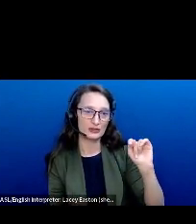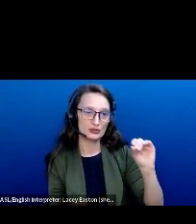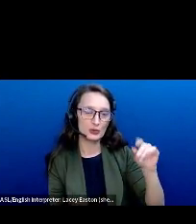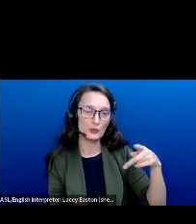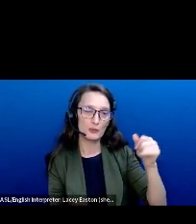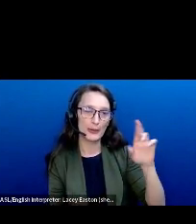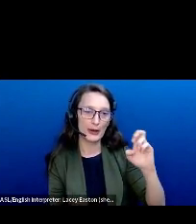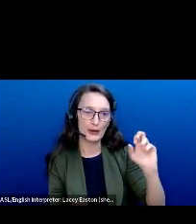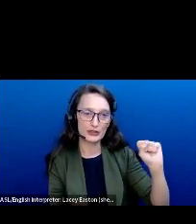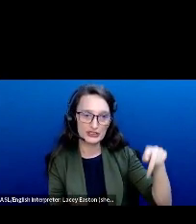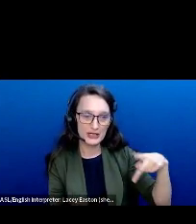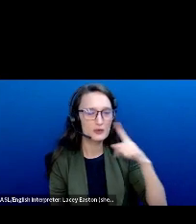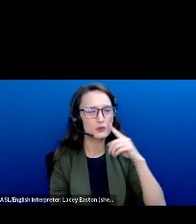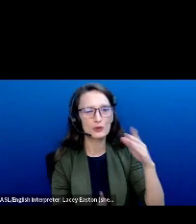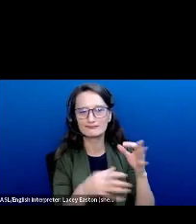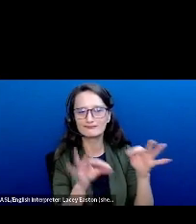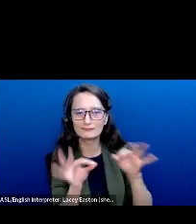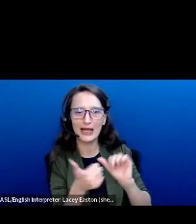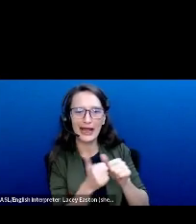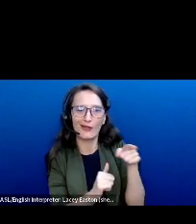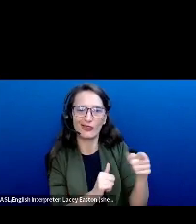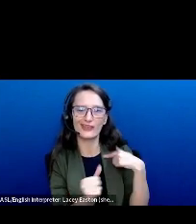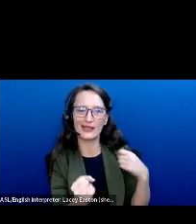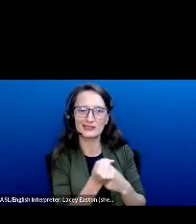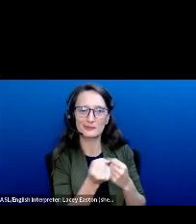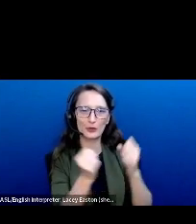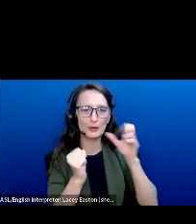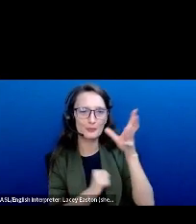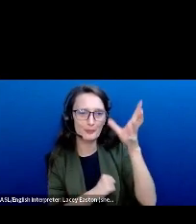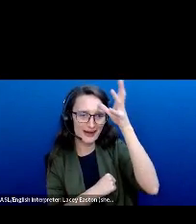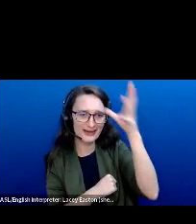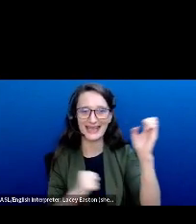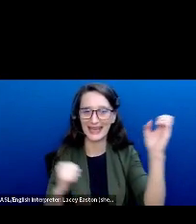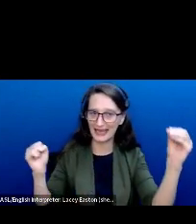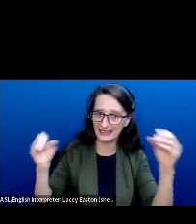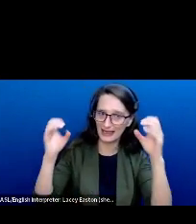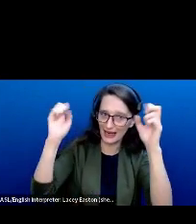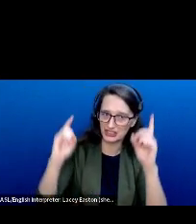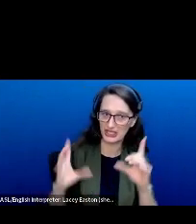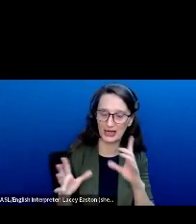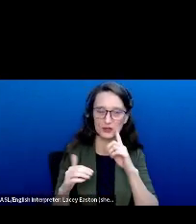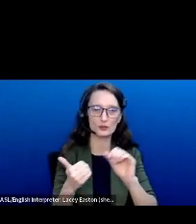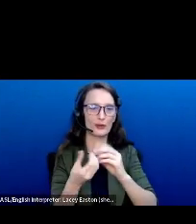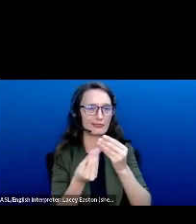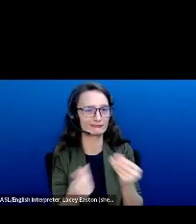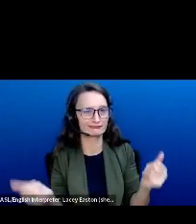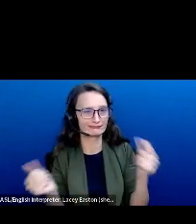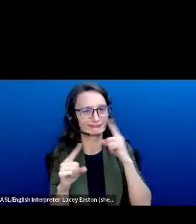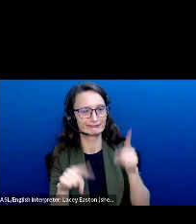a padres y educadores a resolver desacuerdos a través de su proyecto. Su área de enfoque es